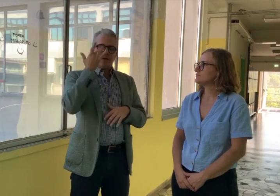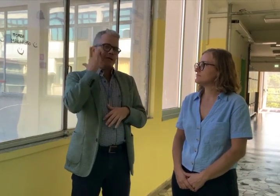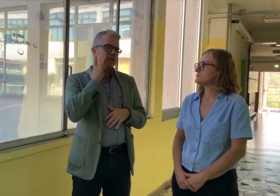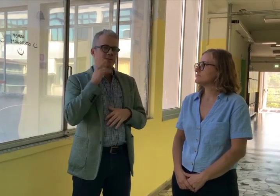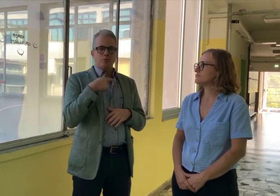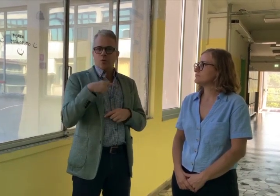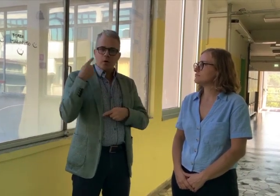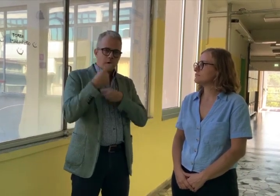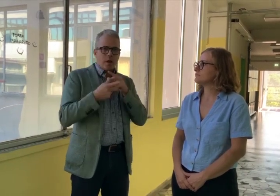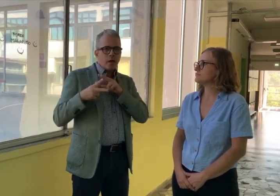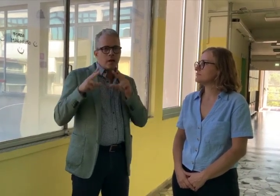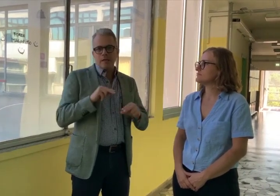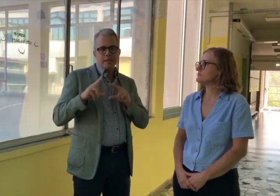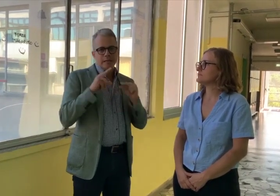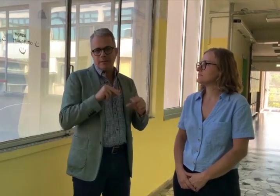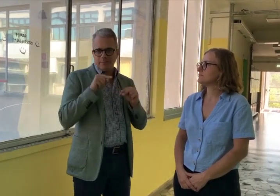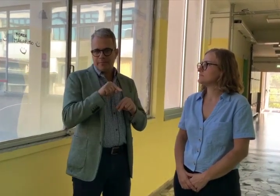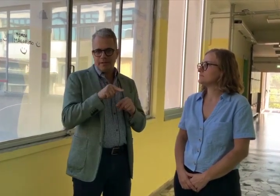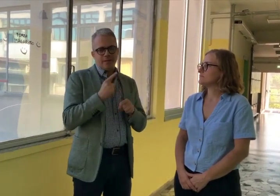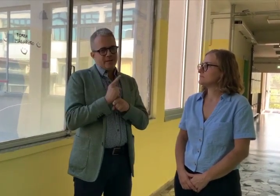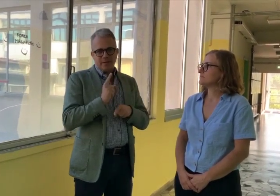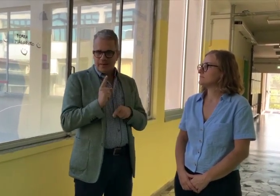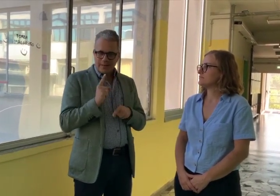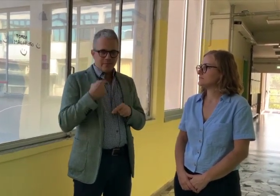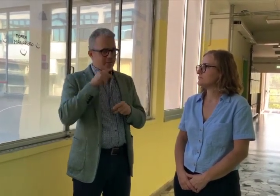Ecco questo è un rischio che non si deve più ripetere,